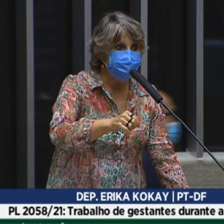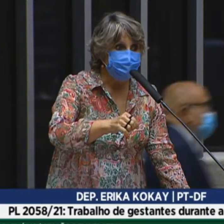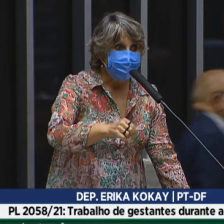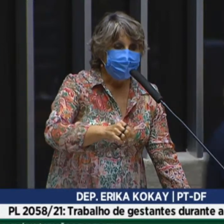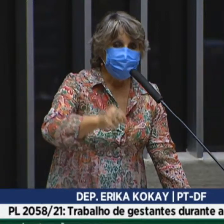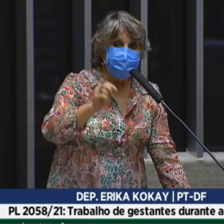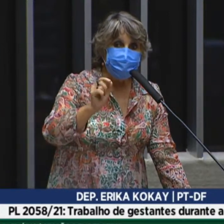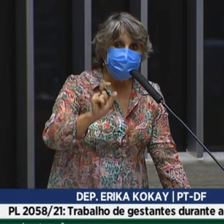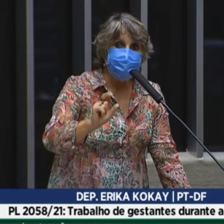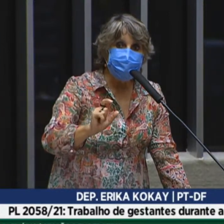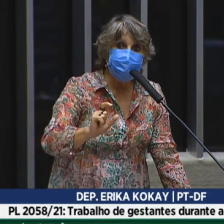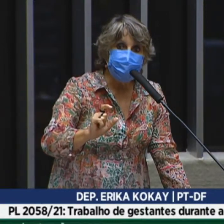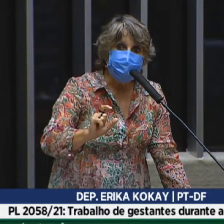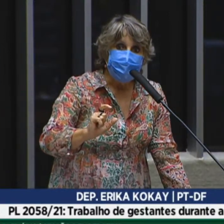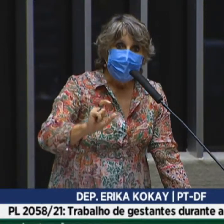DELE MESMO DE QUE IRIA EMENDAR OUTRA PROPOSIÇÃO